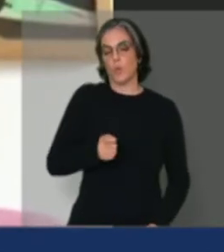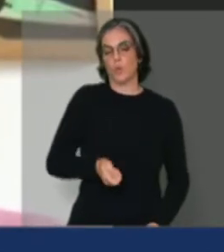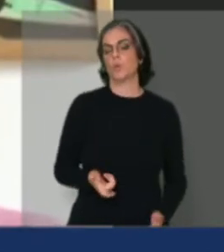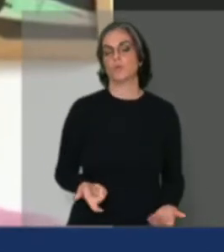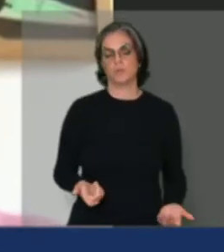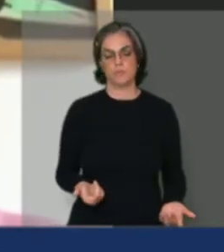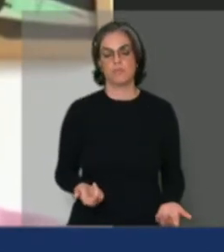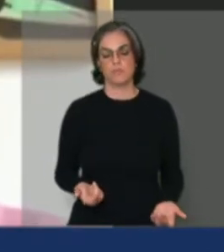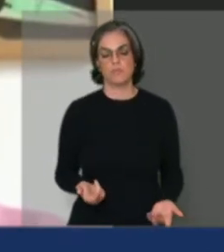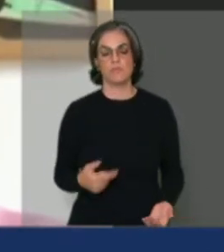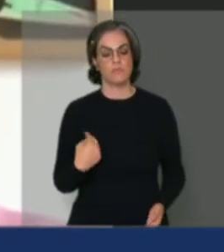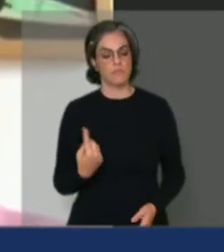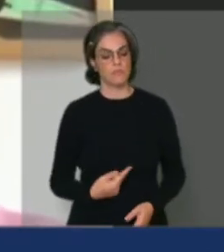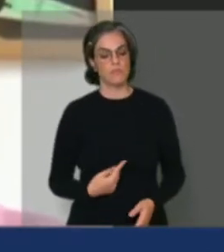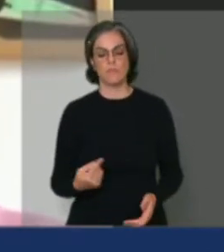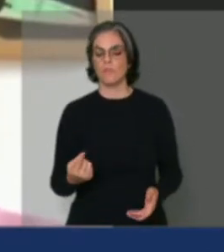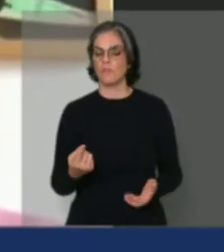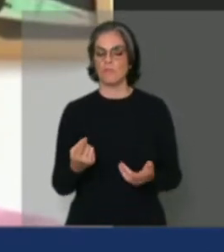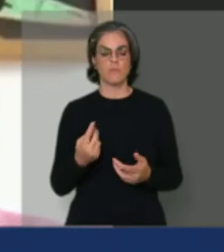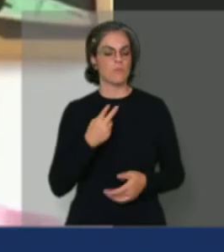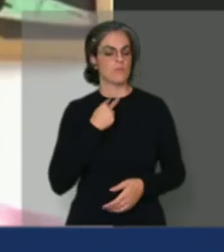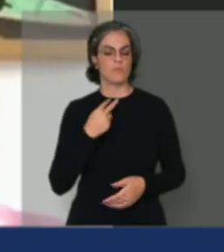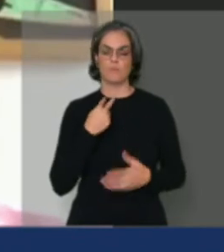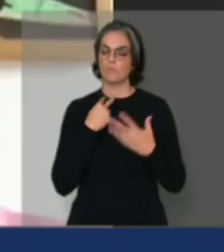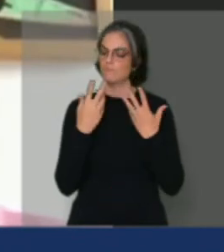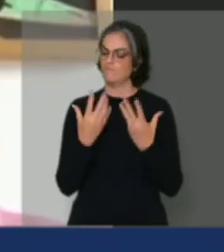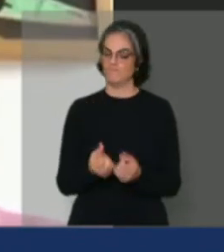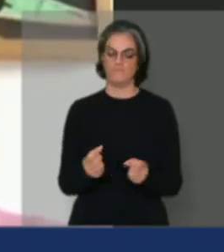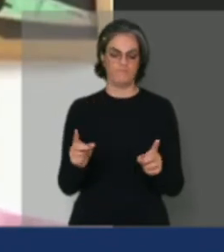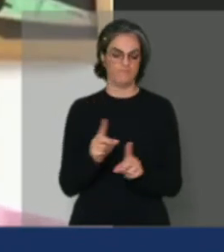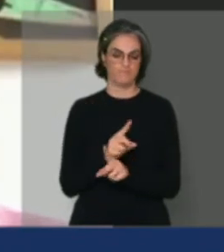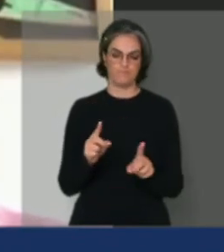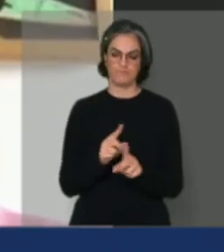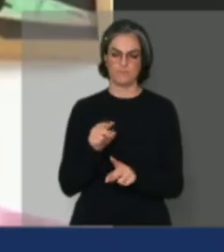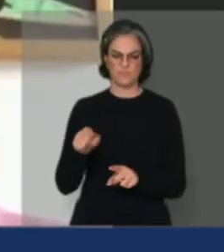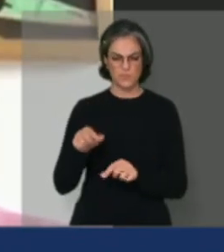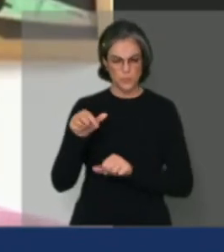NÃO PUDEMOS DEIXAR ESTA MUDANÇA ATRASADA, ARCAICA, E DIRIA, ANTIDEMOCRÁTICA.